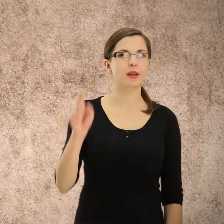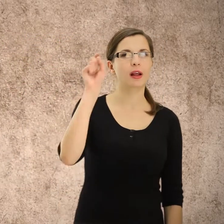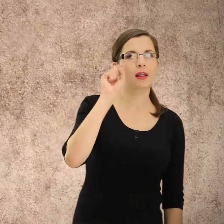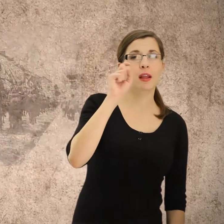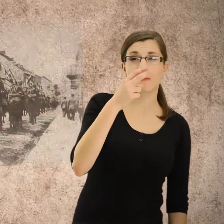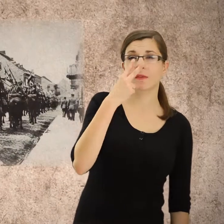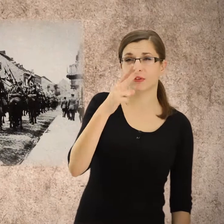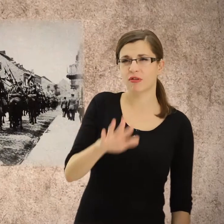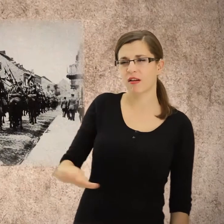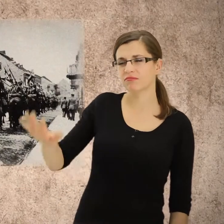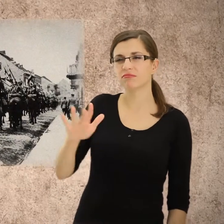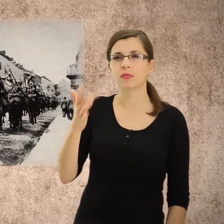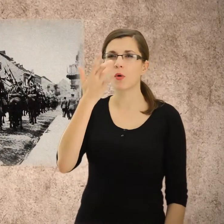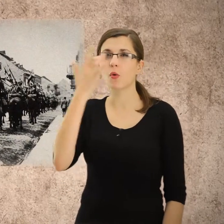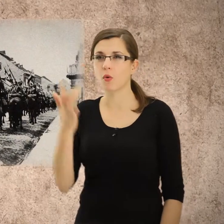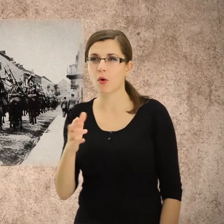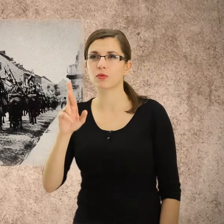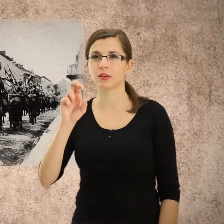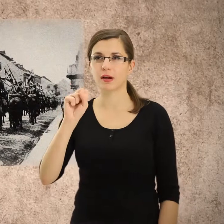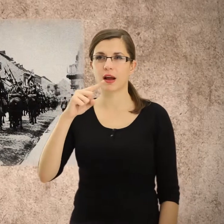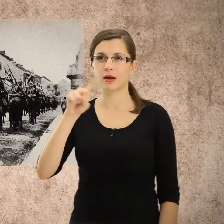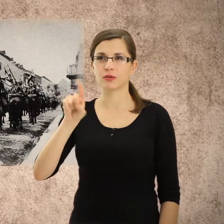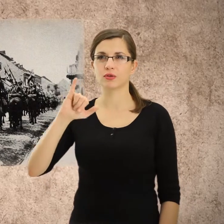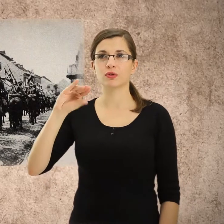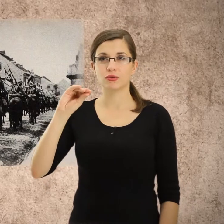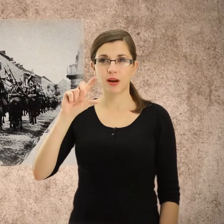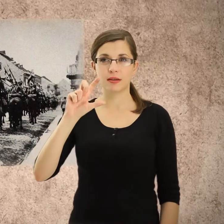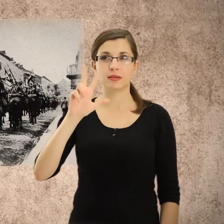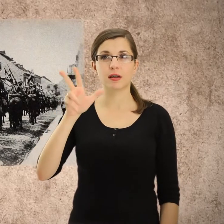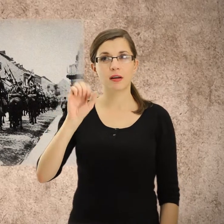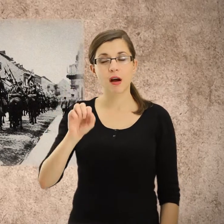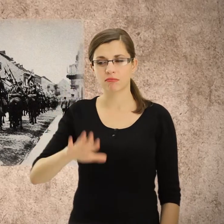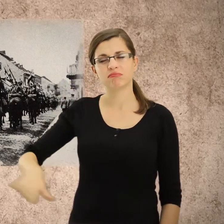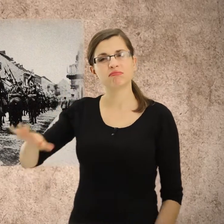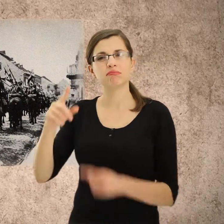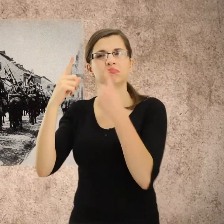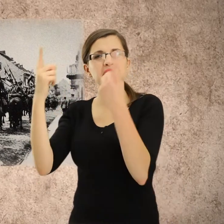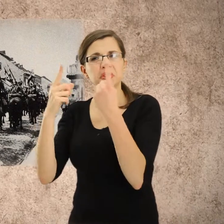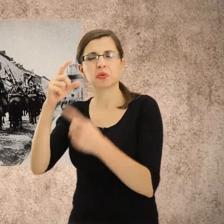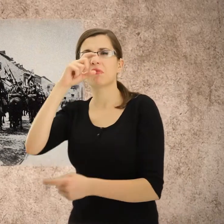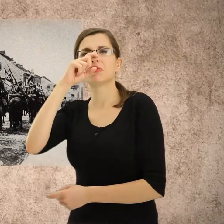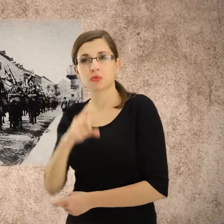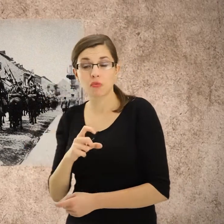Niemcy widzieli, ze sytuacja Rosji Radzieckiej jest bardzo zła,